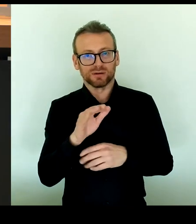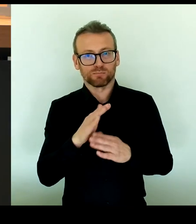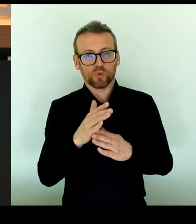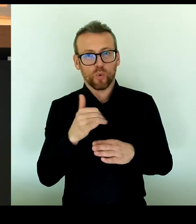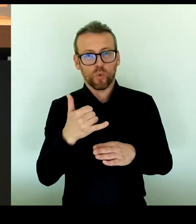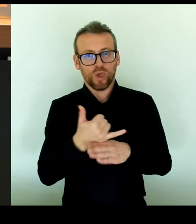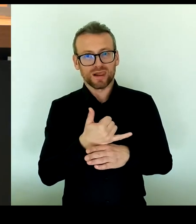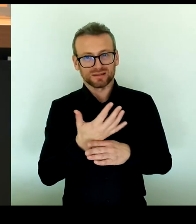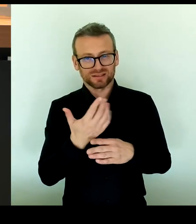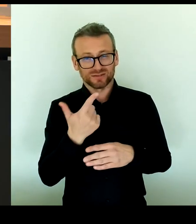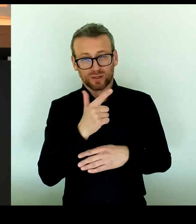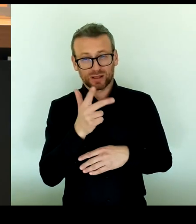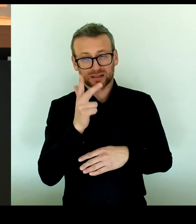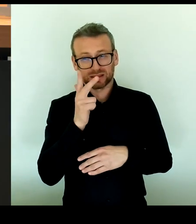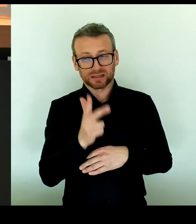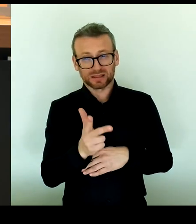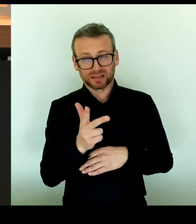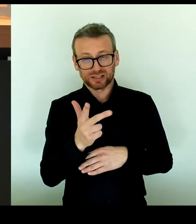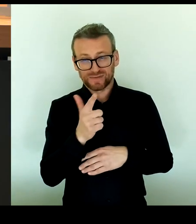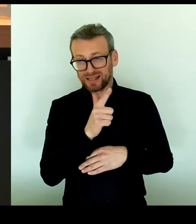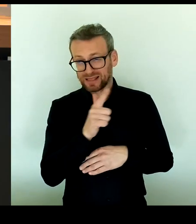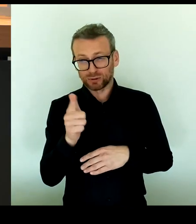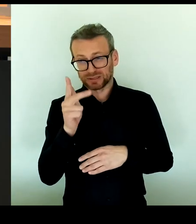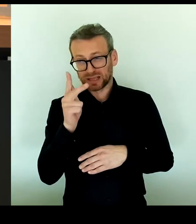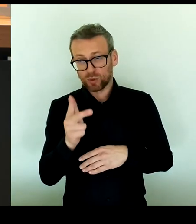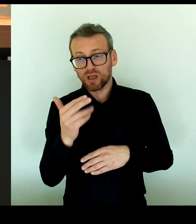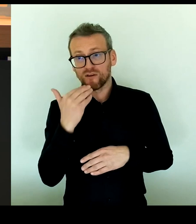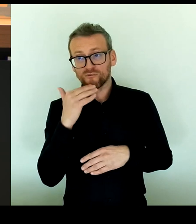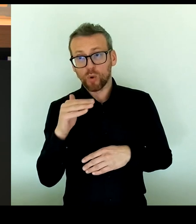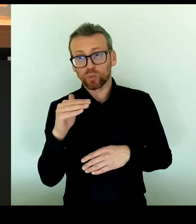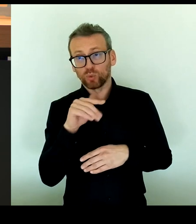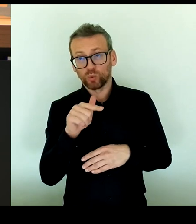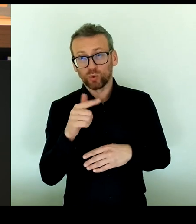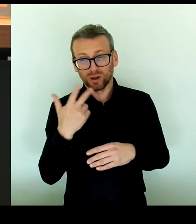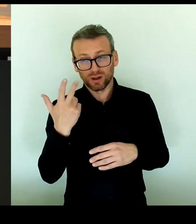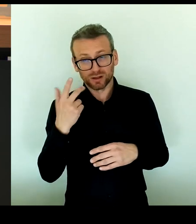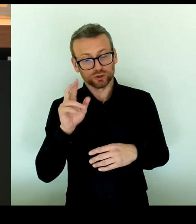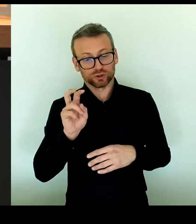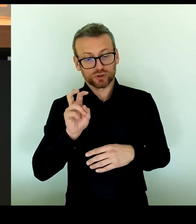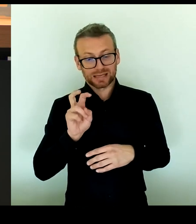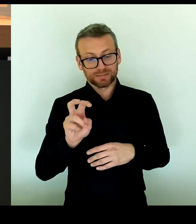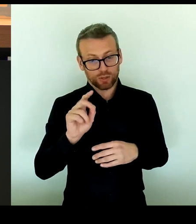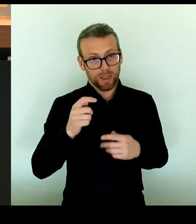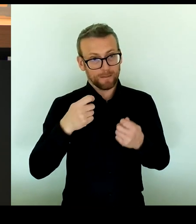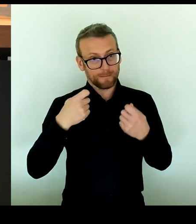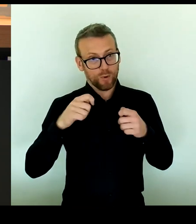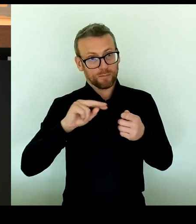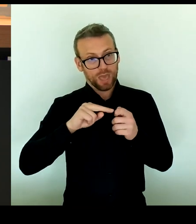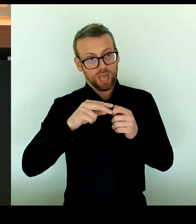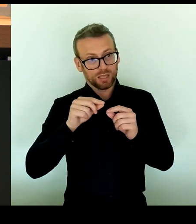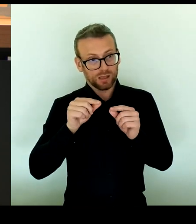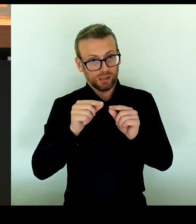Danke. Frau Präsidentin, werte Kolleginnen und Kollegen, werte Gäste. Herr Kreff, Sie machen sich ein bisschen zu einfach.